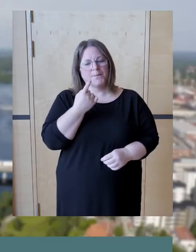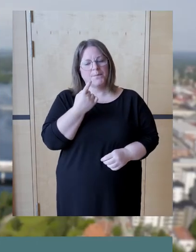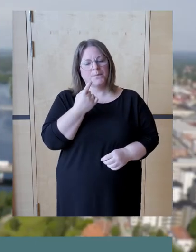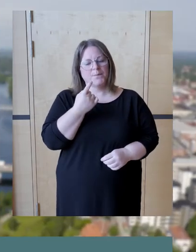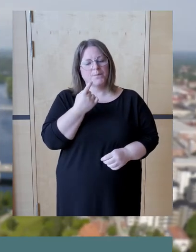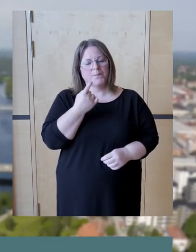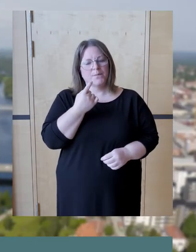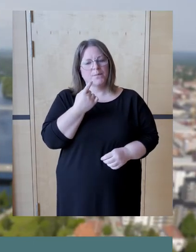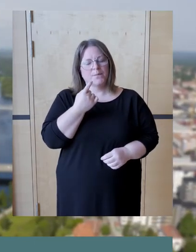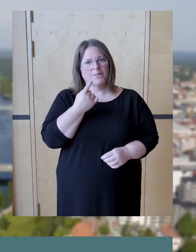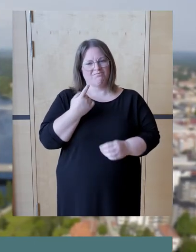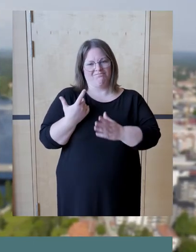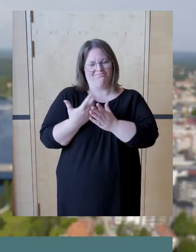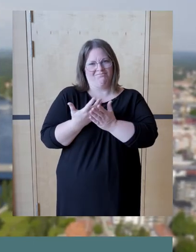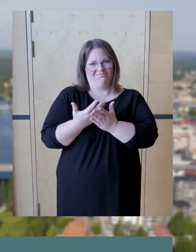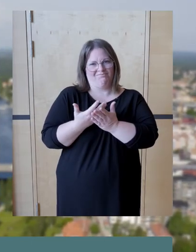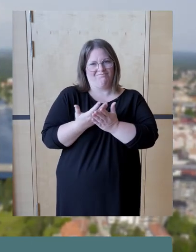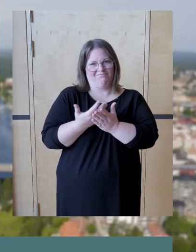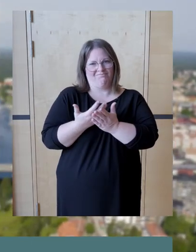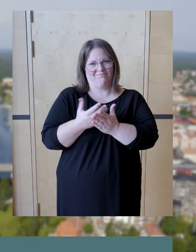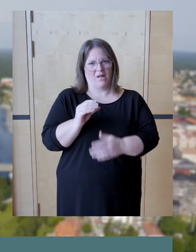Argumentation som Andreas löwenhöök för